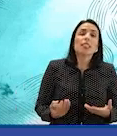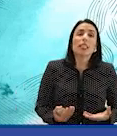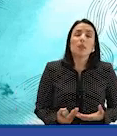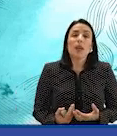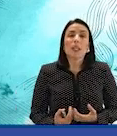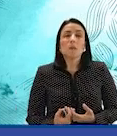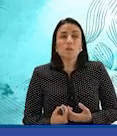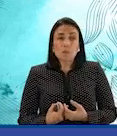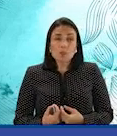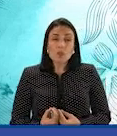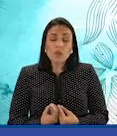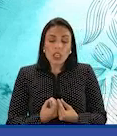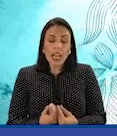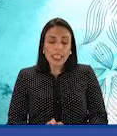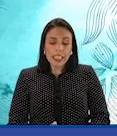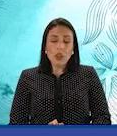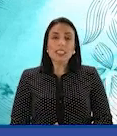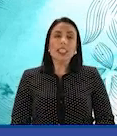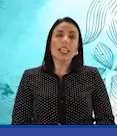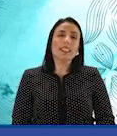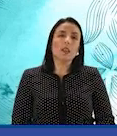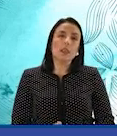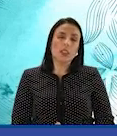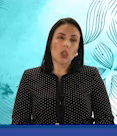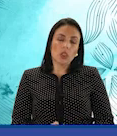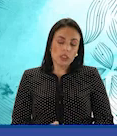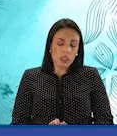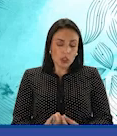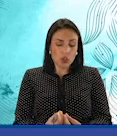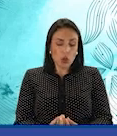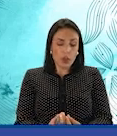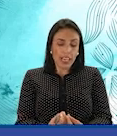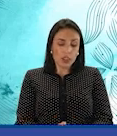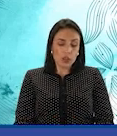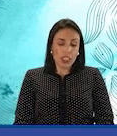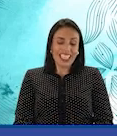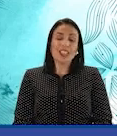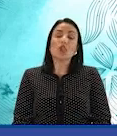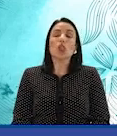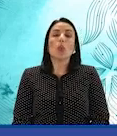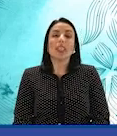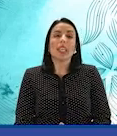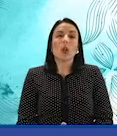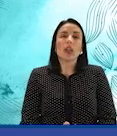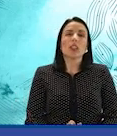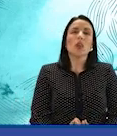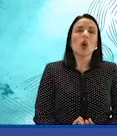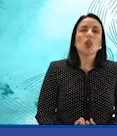Sin embargo, aquí quiero hacer mención sobre estos 554